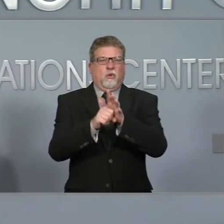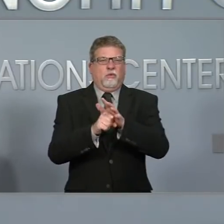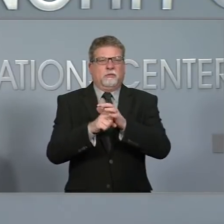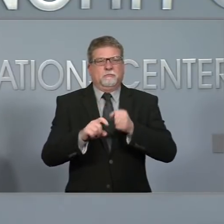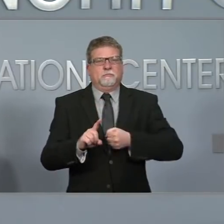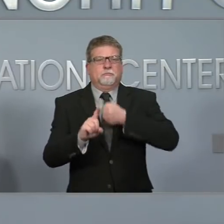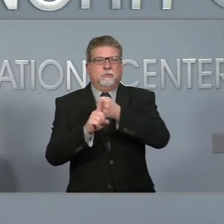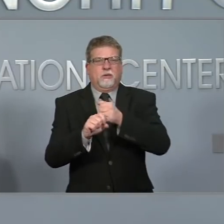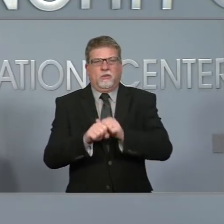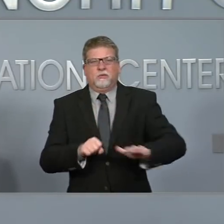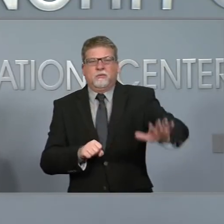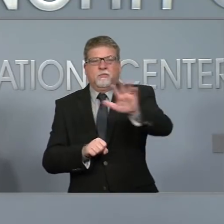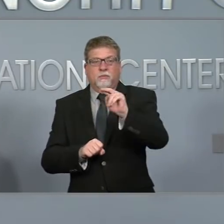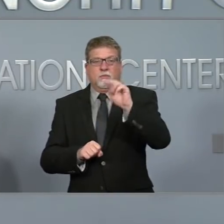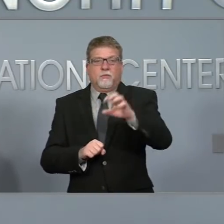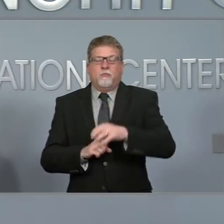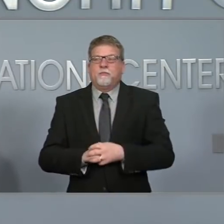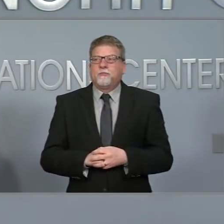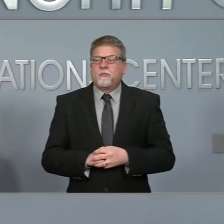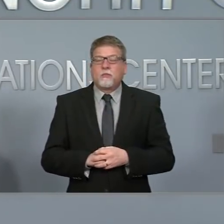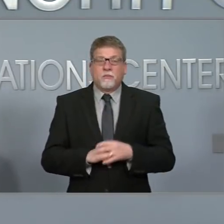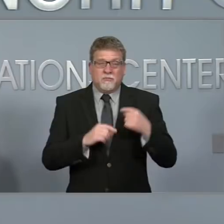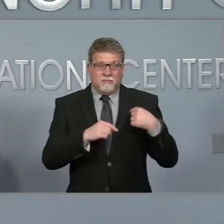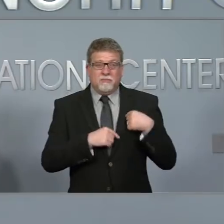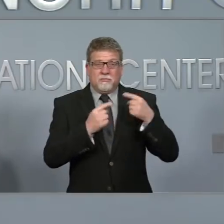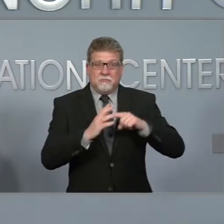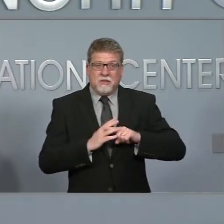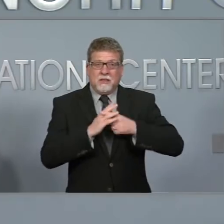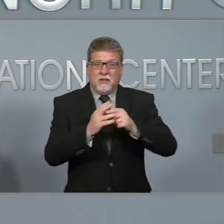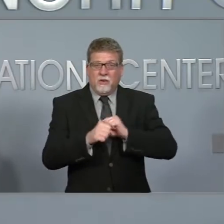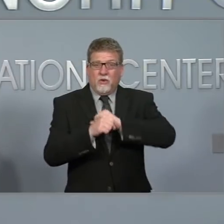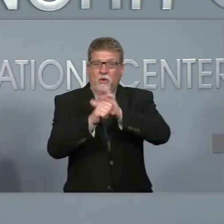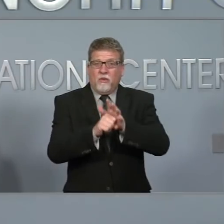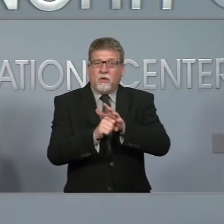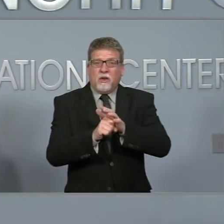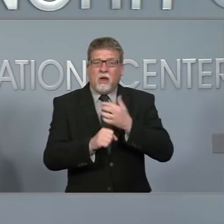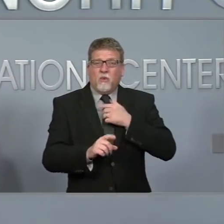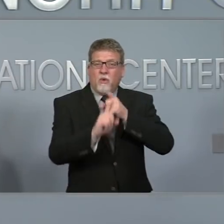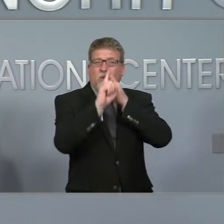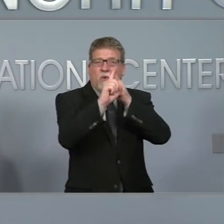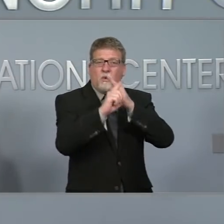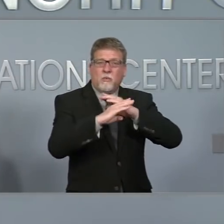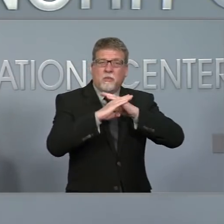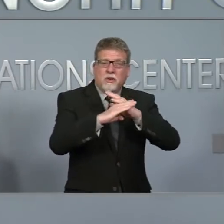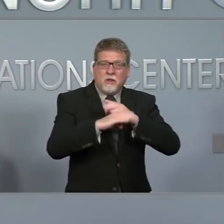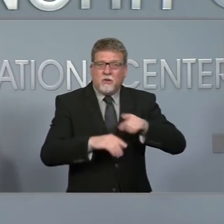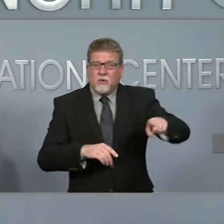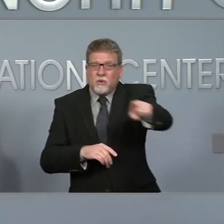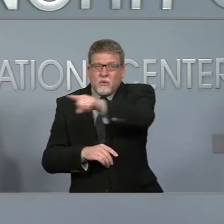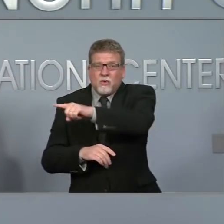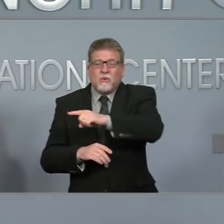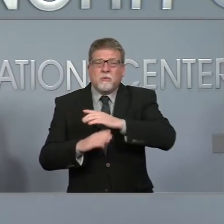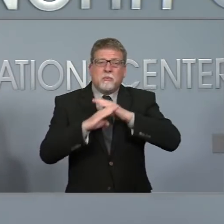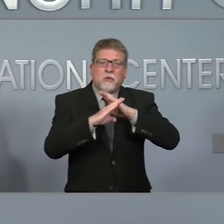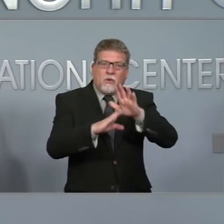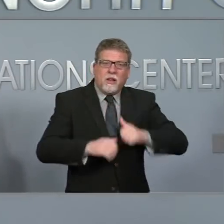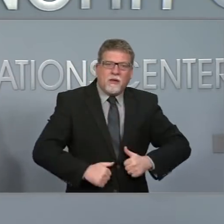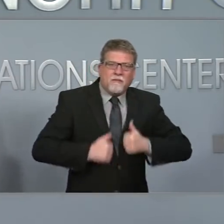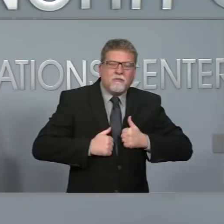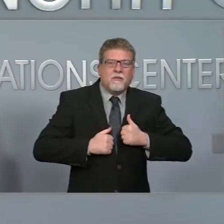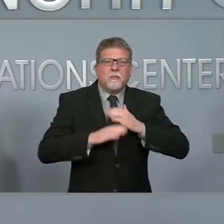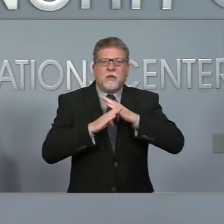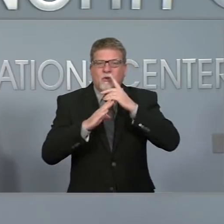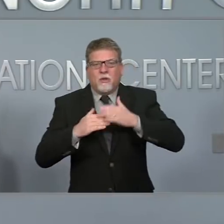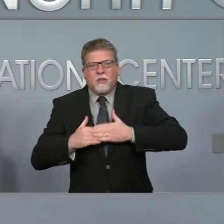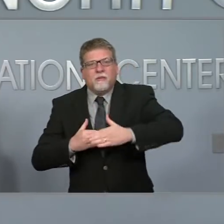presentación de hoy sobre covid